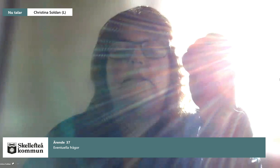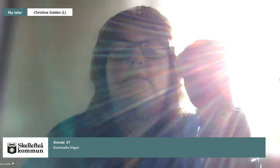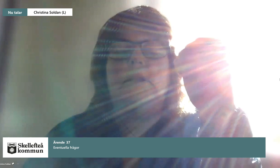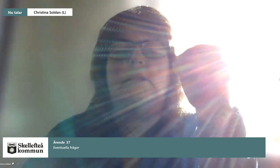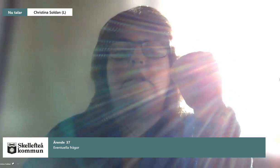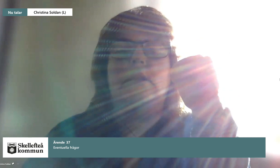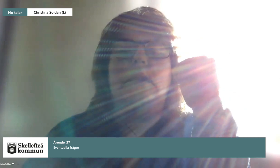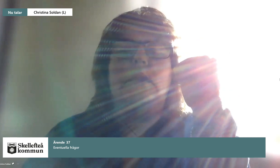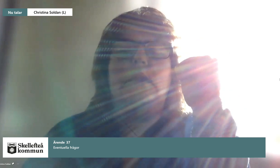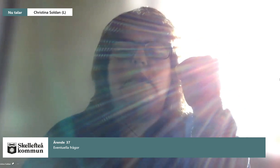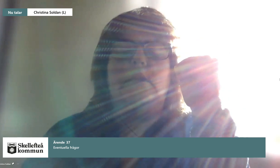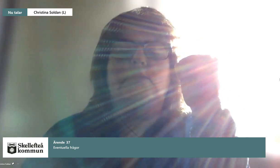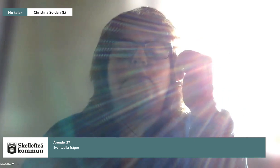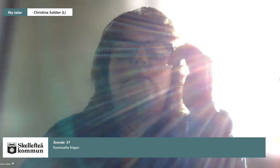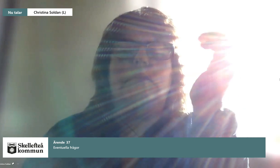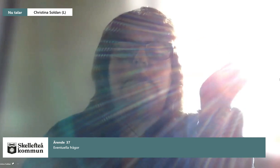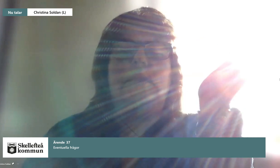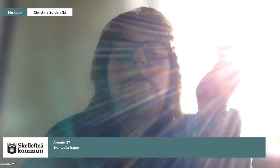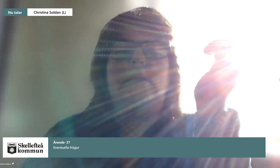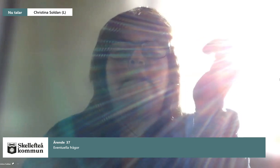Så då tänker jag